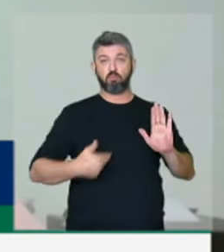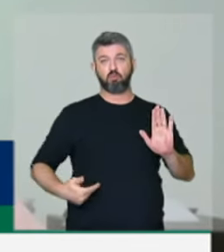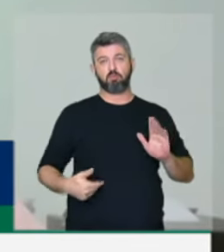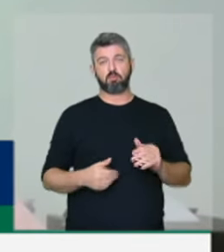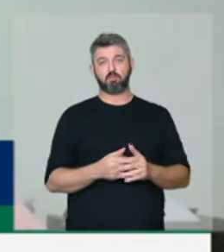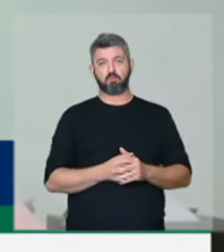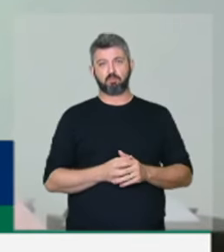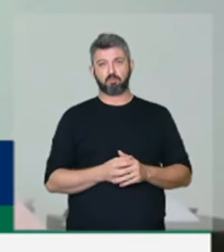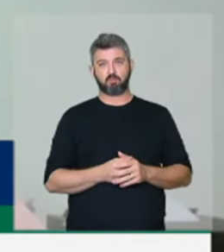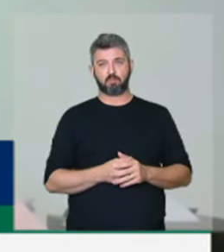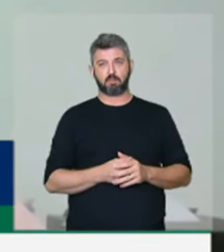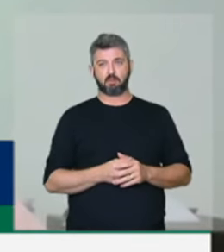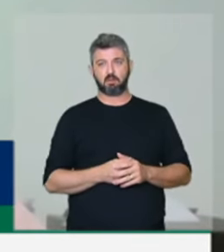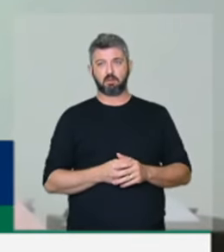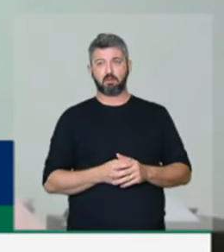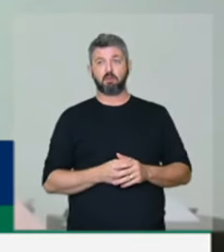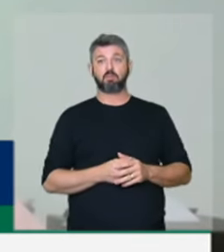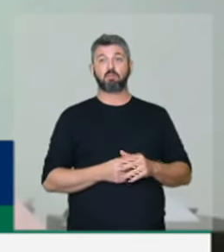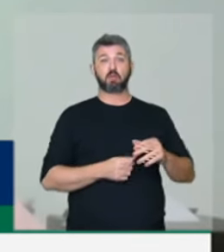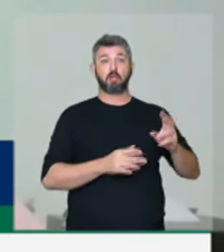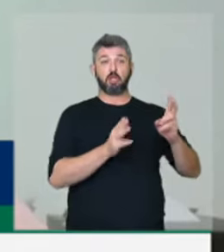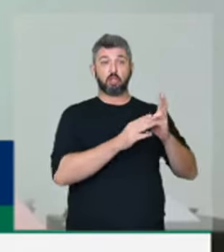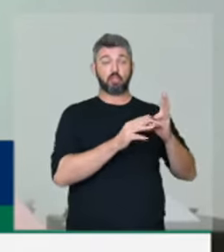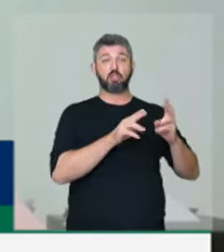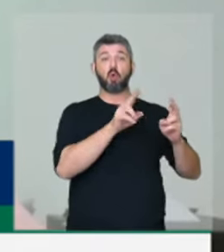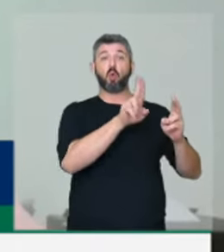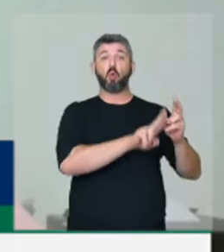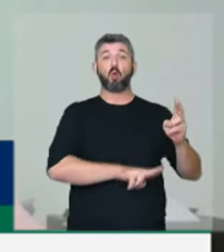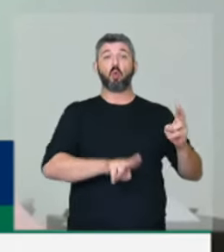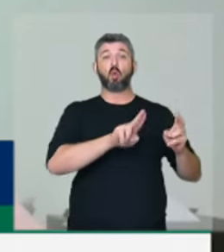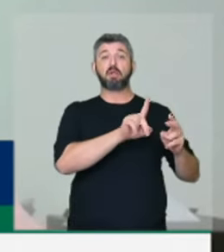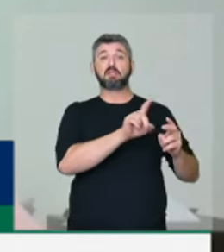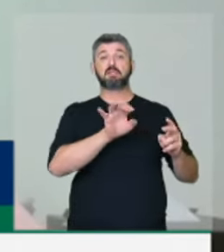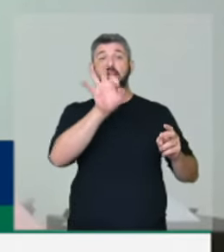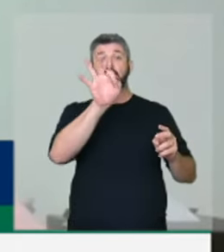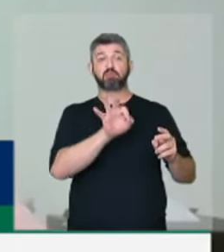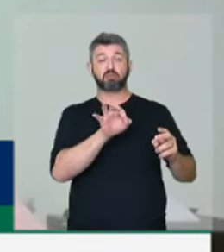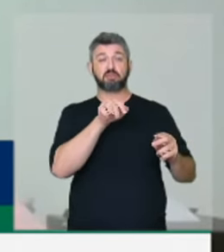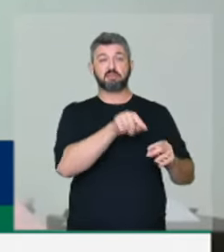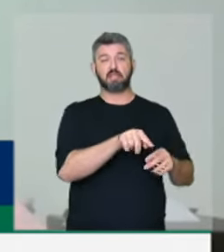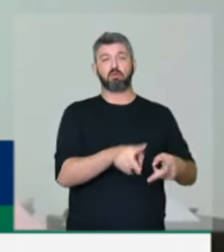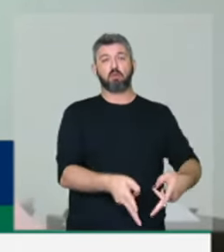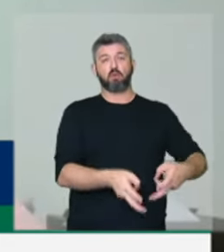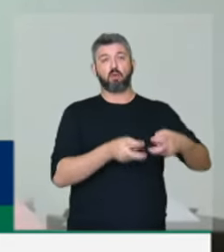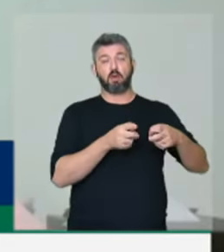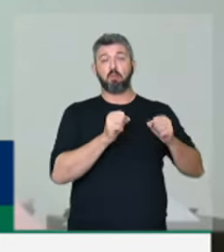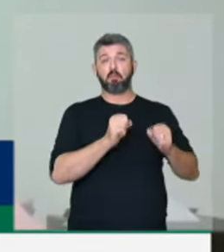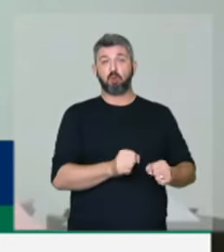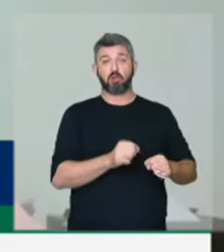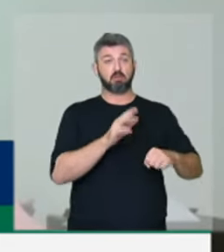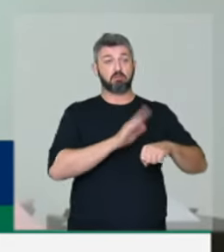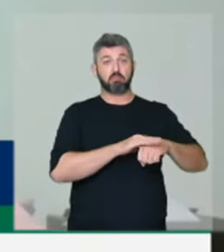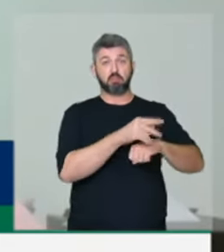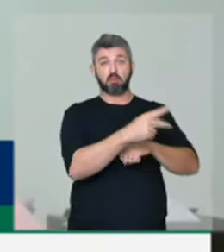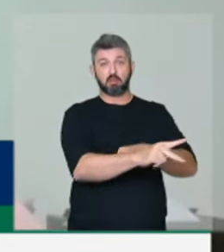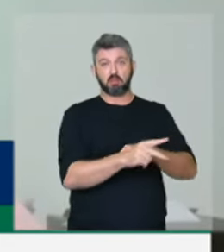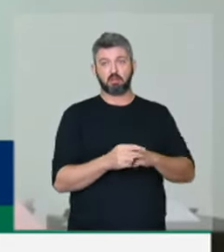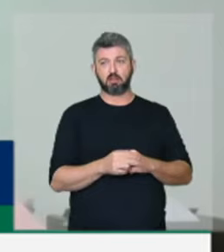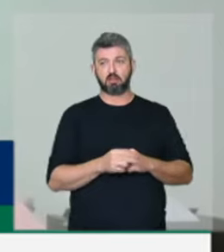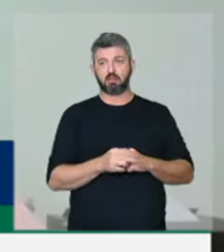INDÍGENAS TÊM USUFRUTO EXCLUSIVO. E A GENTE ESTÁ CUIDANDO, ESTÁ TRATANDO NO DIA A DIA, E ESSAS ÁREAS PODIAM MUITO BEM SER VALORIZADAS, NÃO UM SISTEMA